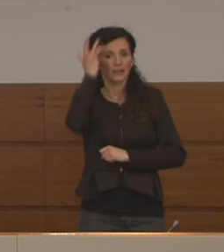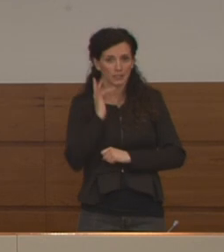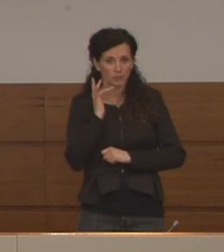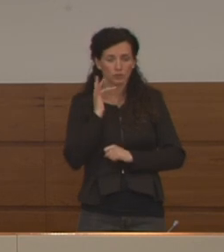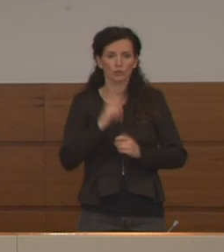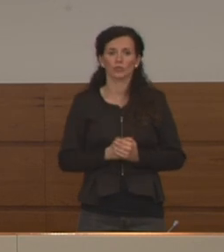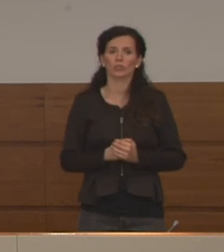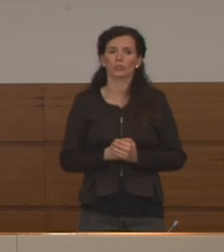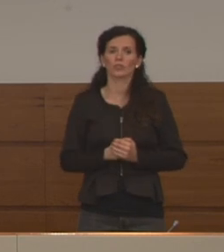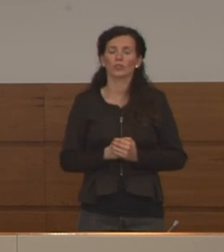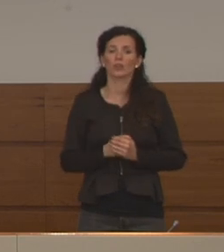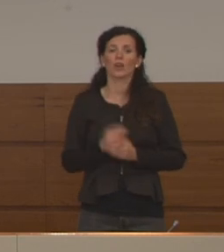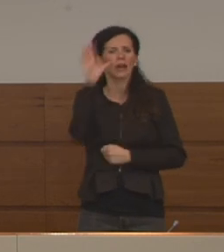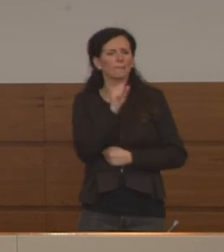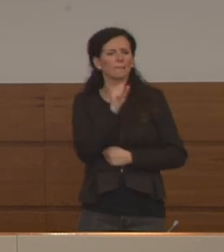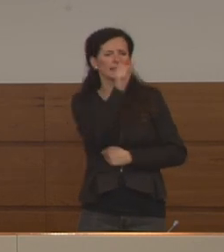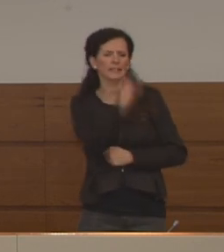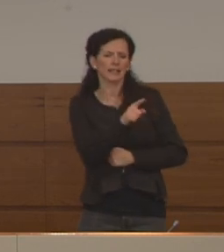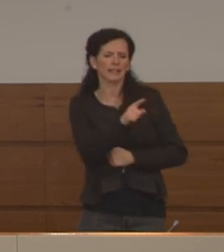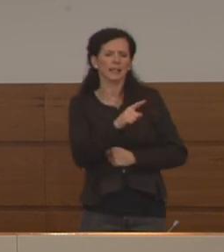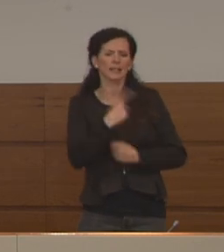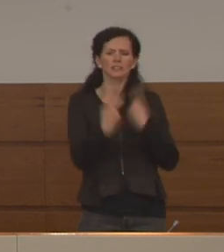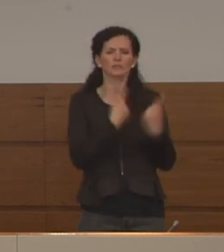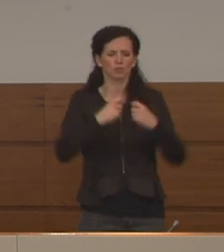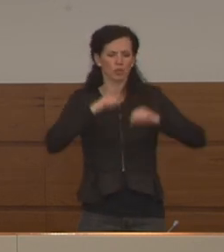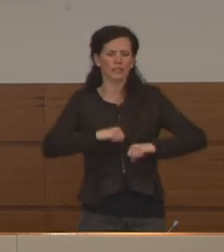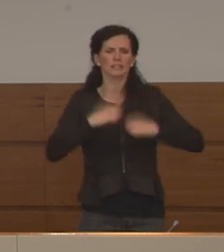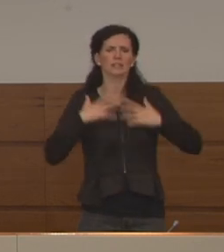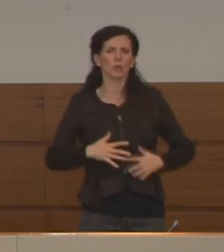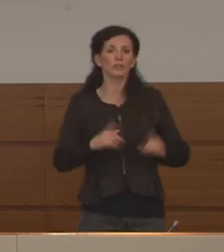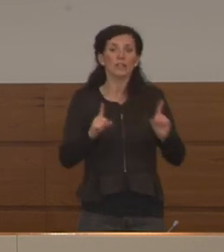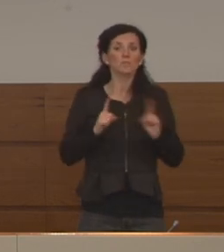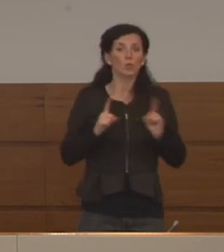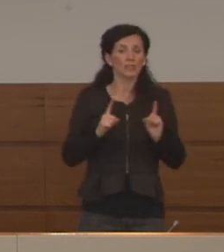bene quale è lo stato immunitario e la suscettibilità al contagio